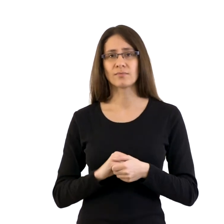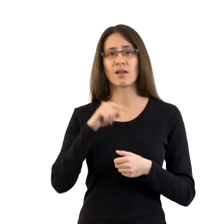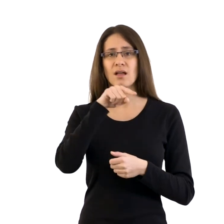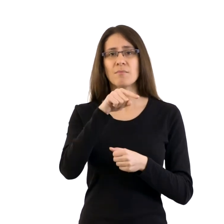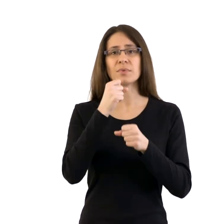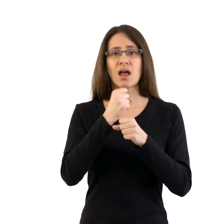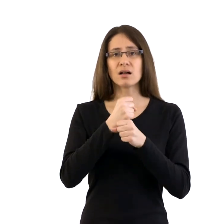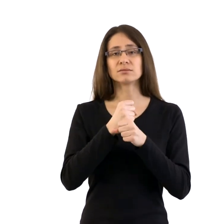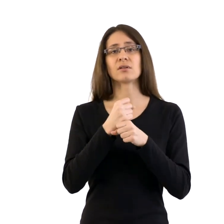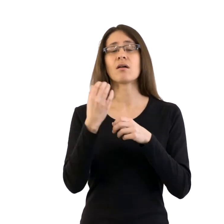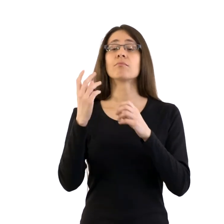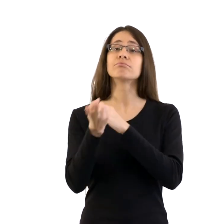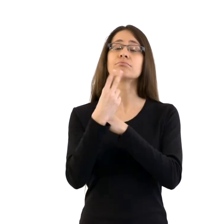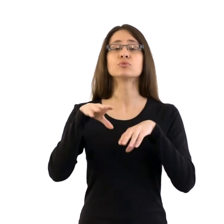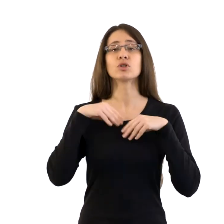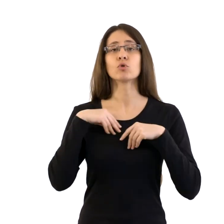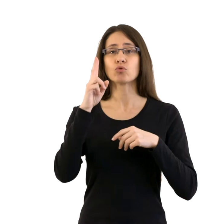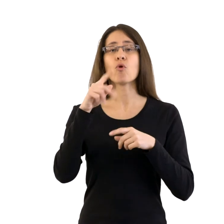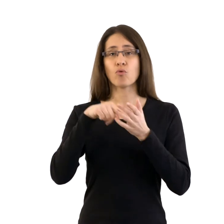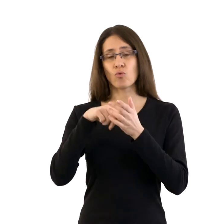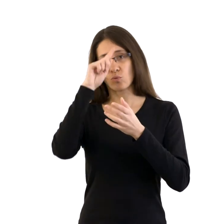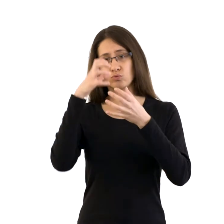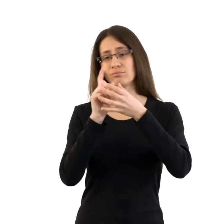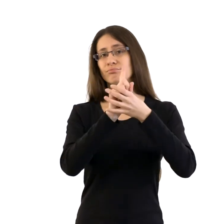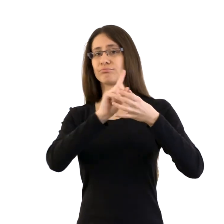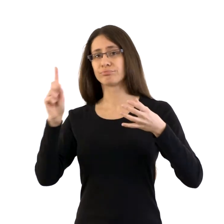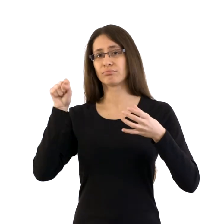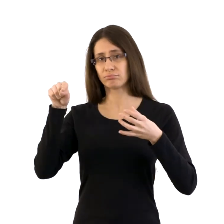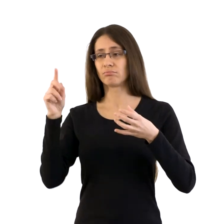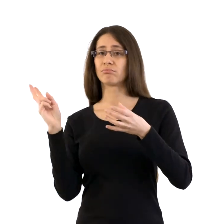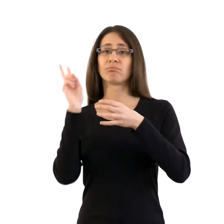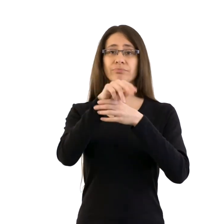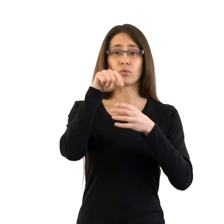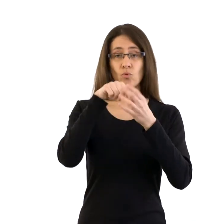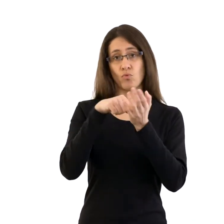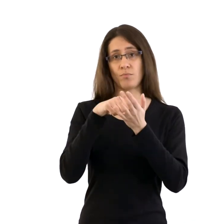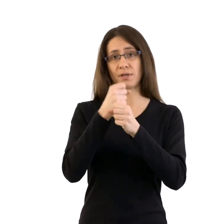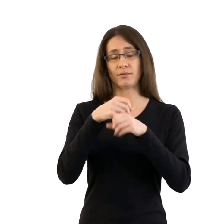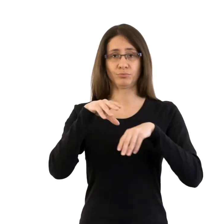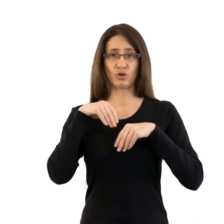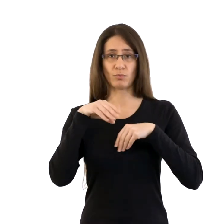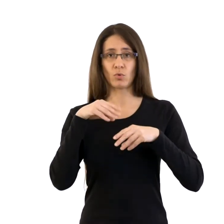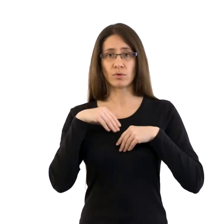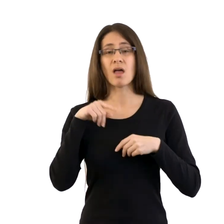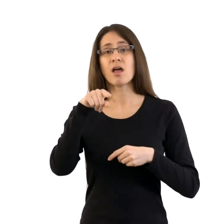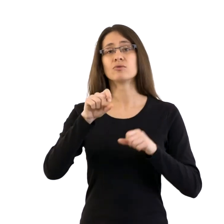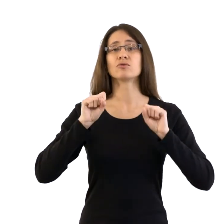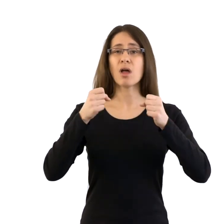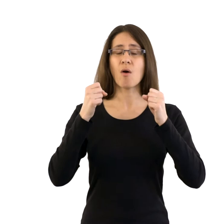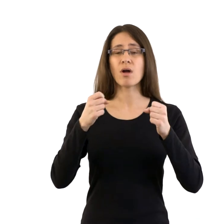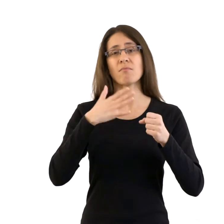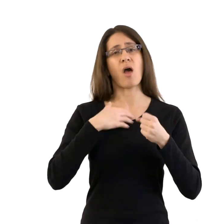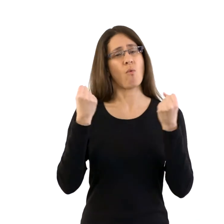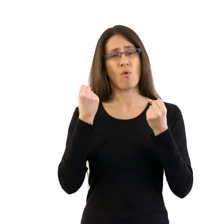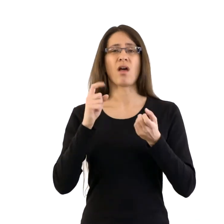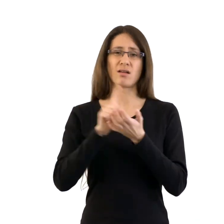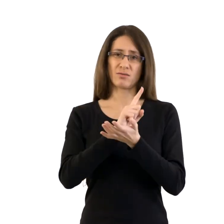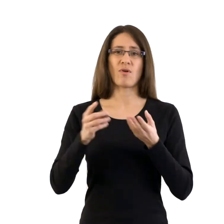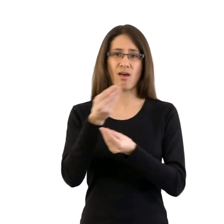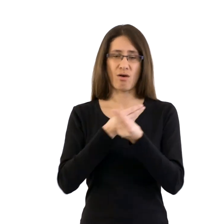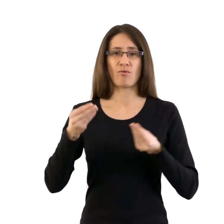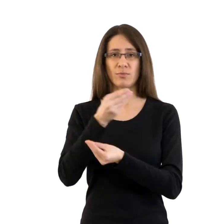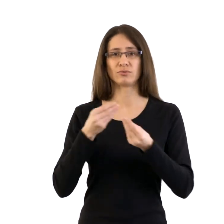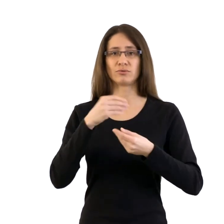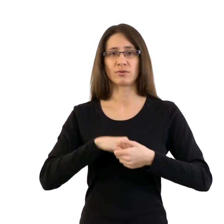Zatrudnia swoich członków spośród osób wykluczonych społecznie. Ponosi ryzyko ekonomiczne.